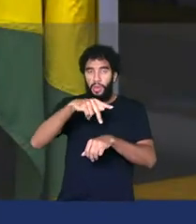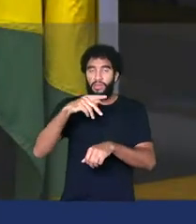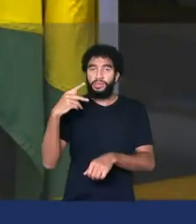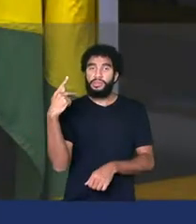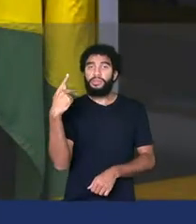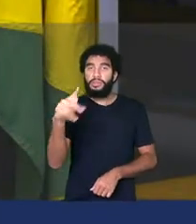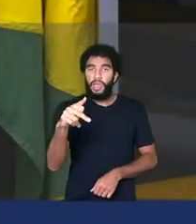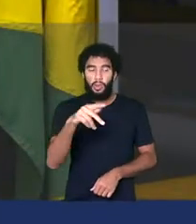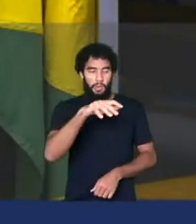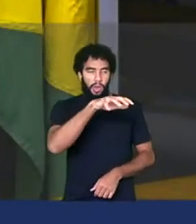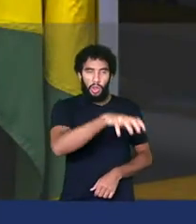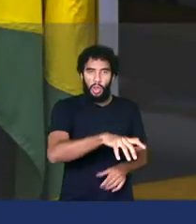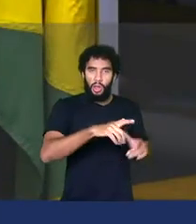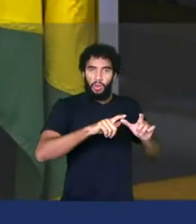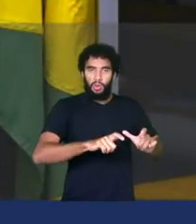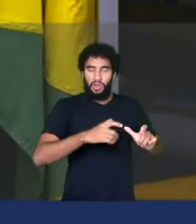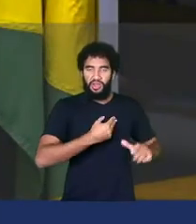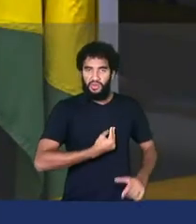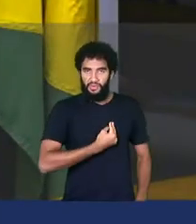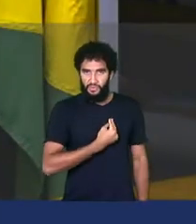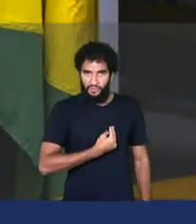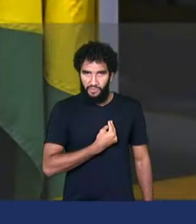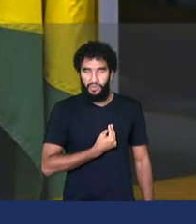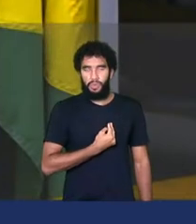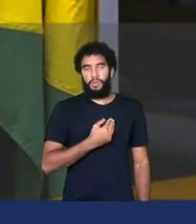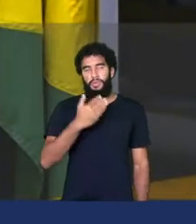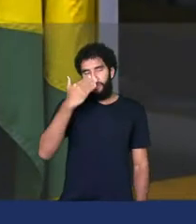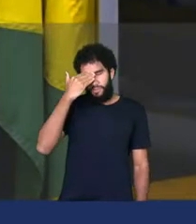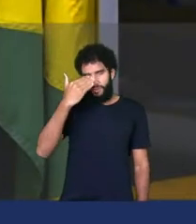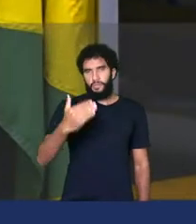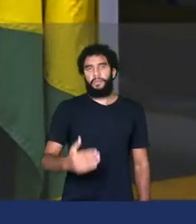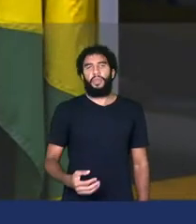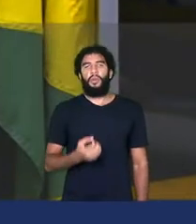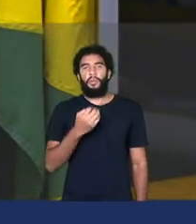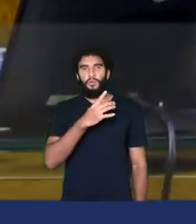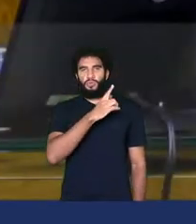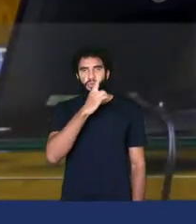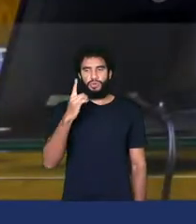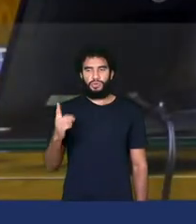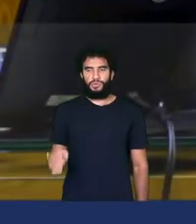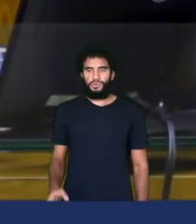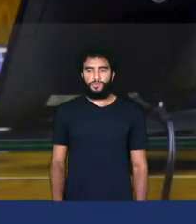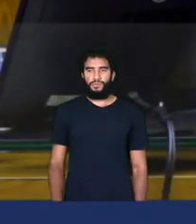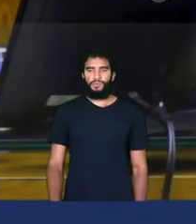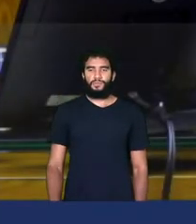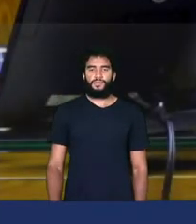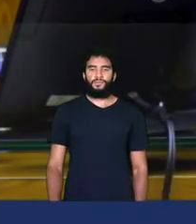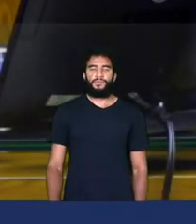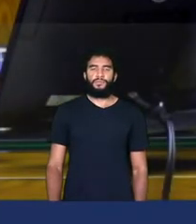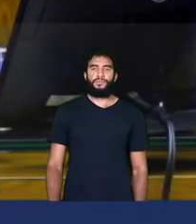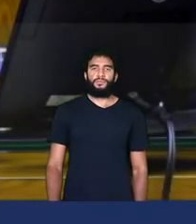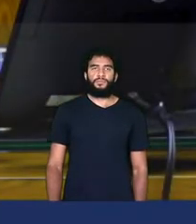VOCÊ DECIDE PARA O SEU PAÍS, PARA O SEU BAIRRO E SEU MUNICÍPIO. TÁ BOM? MUITO OBRIGADA, SENHOR PRESIDENTE, BOM DIA. -- [PRESIDENTE]: BOM DIA,